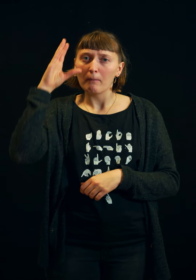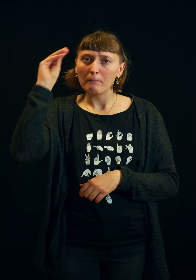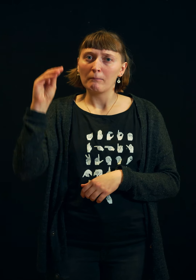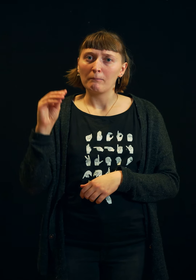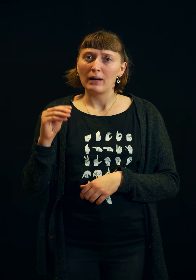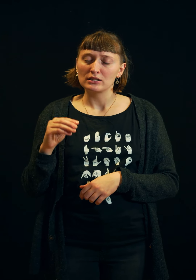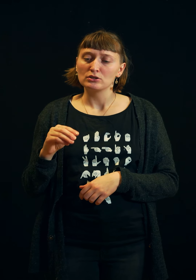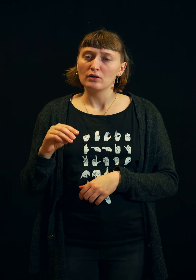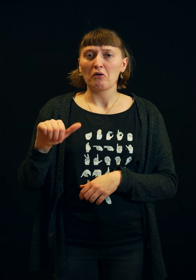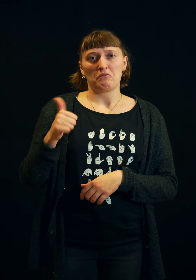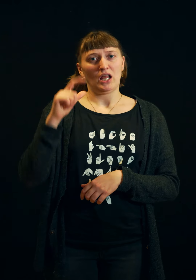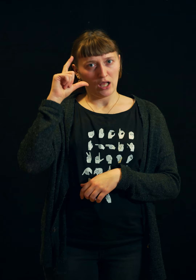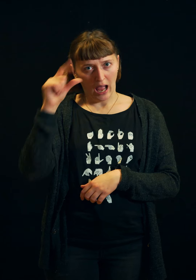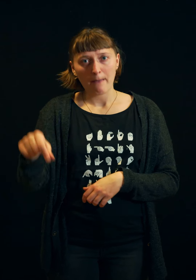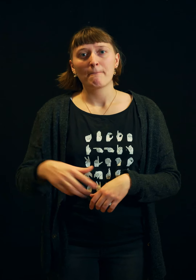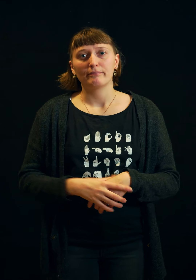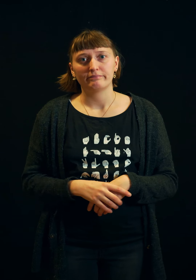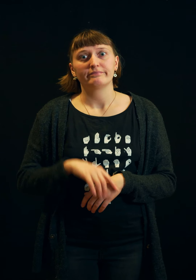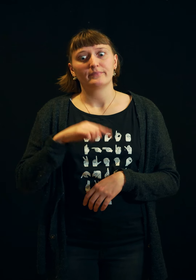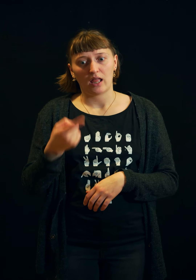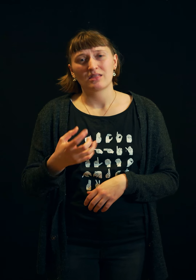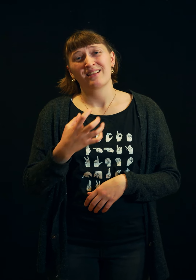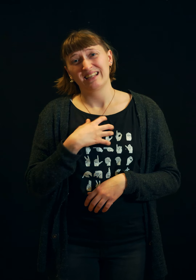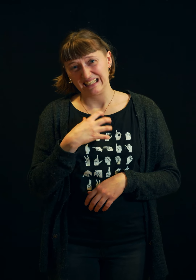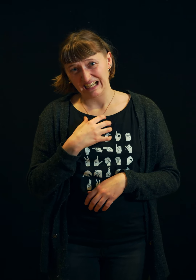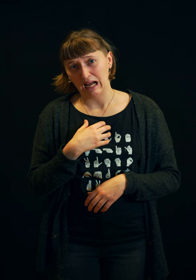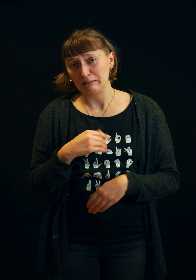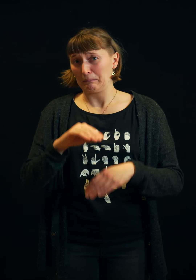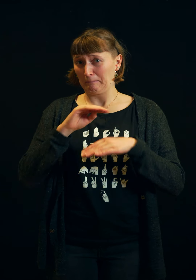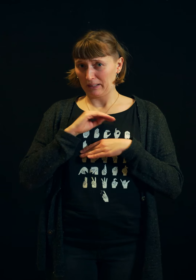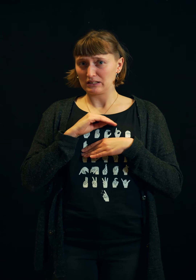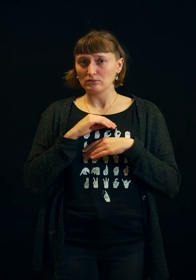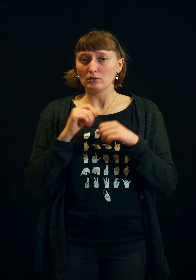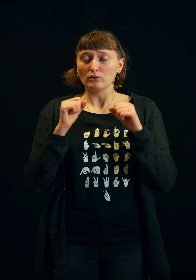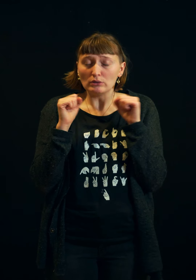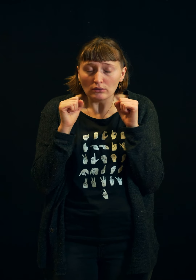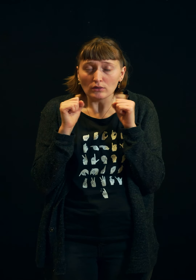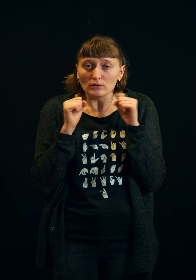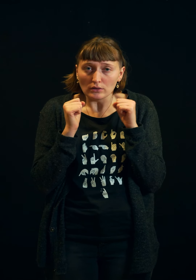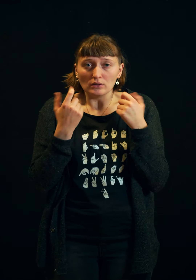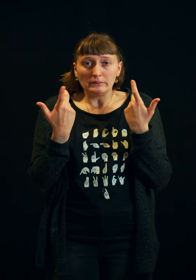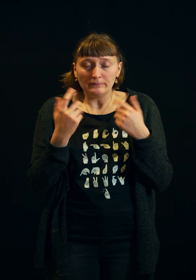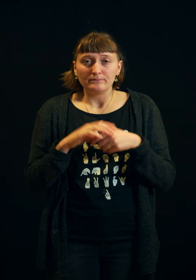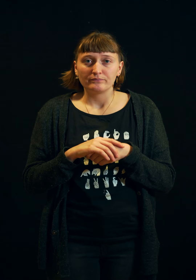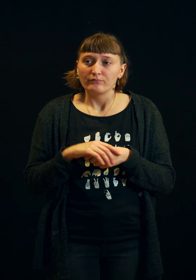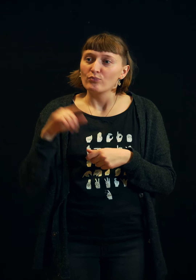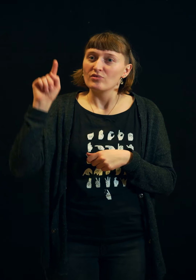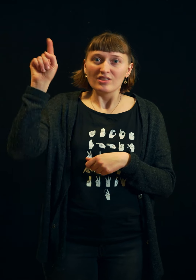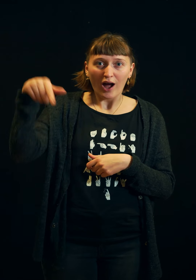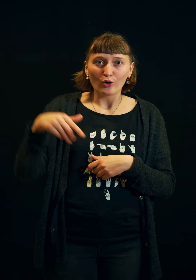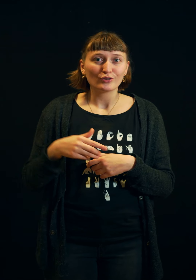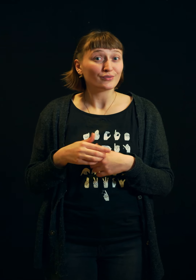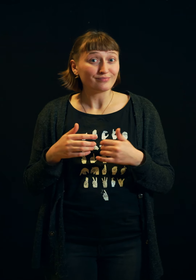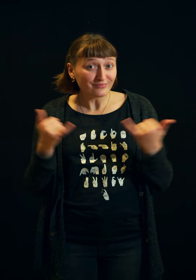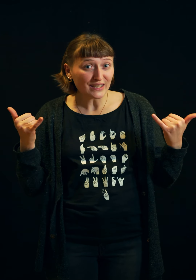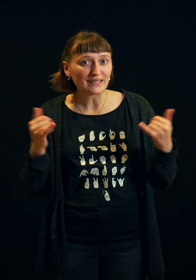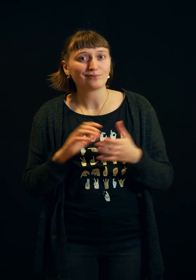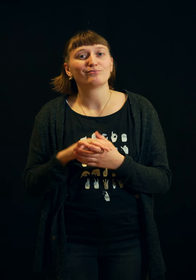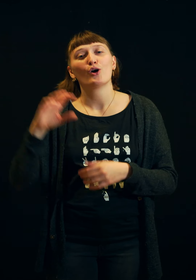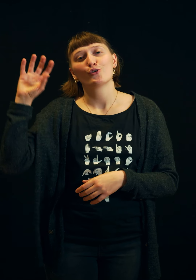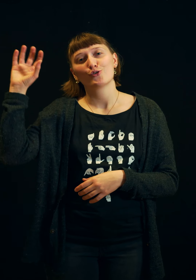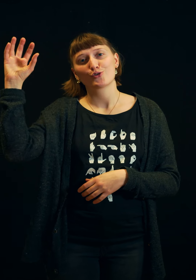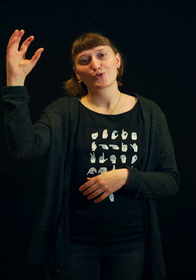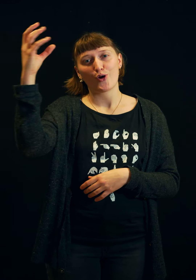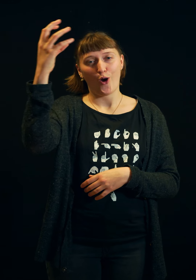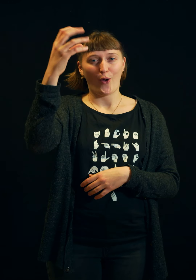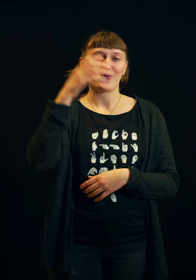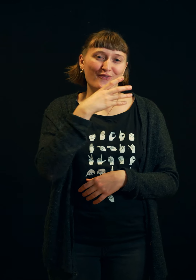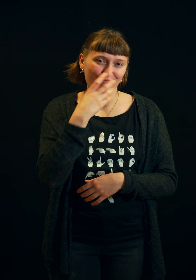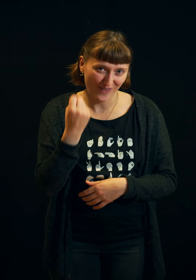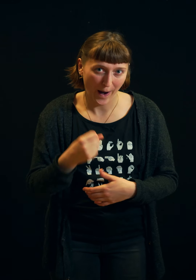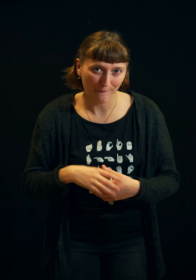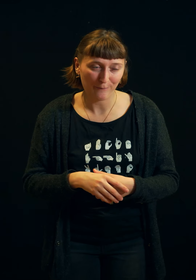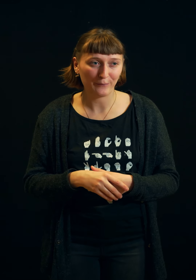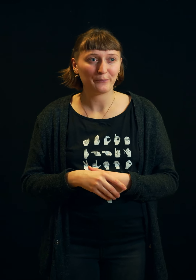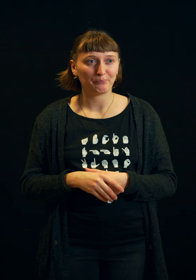während er, erkältet lag, bei sich zu Haus die Sonne schien.